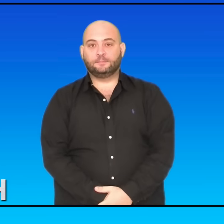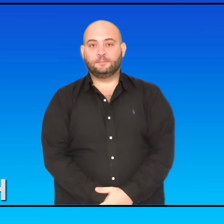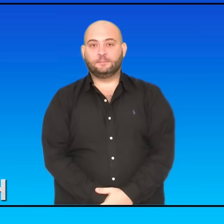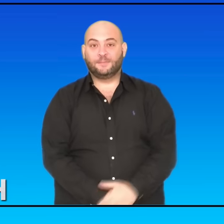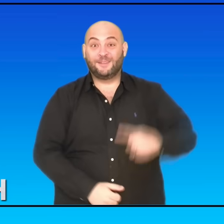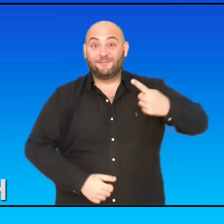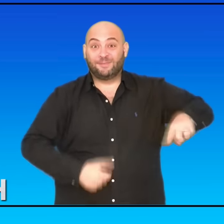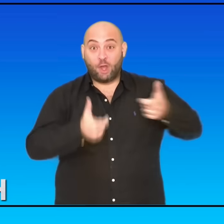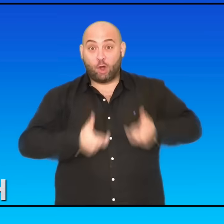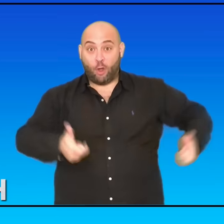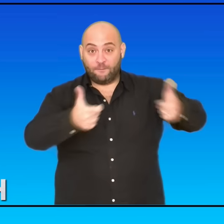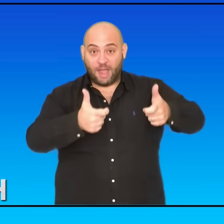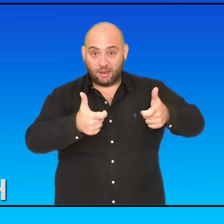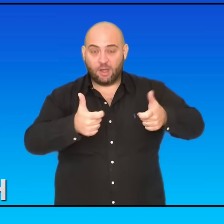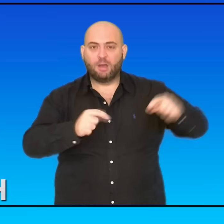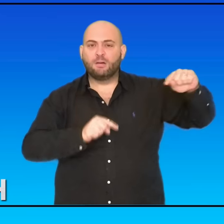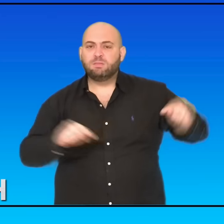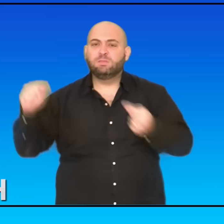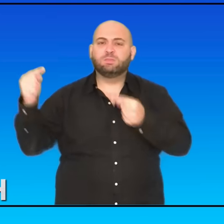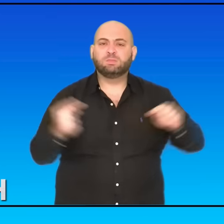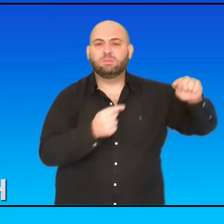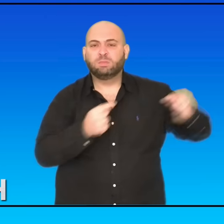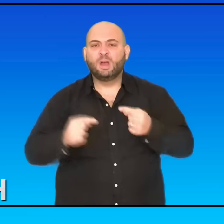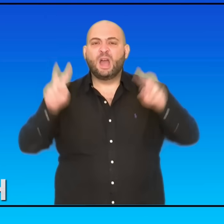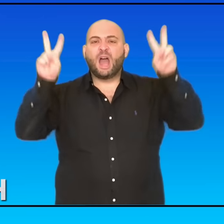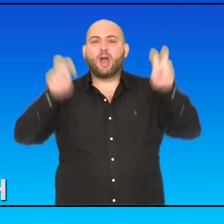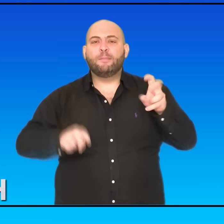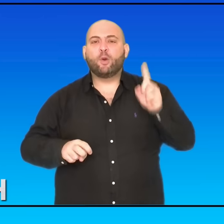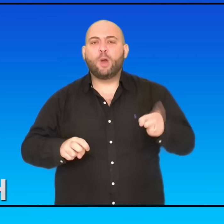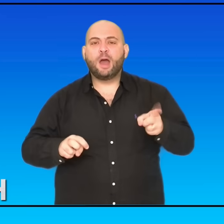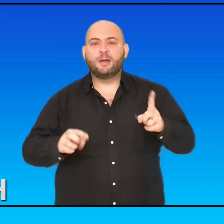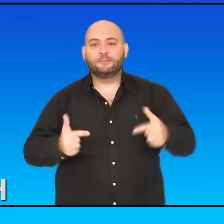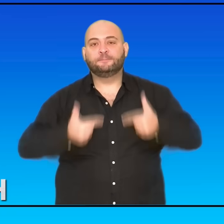Codesta convenzione menziona anche l’importanza dell'accomodamento ragionevole